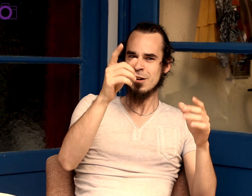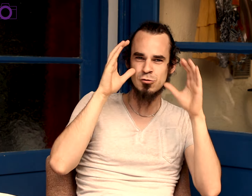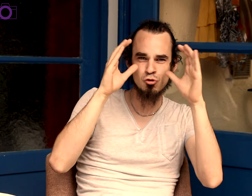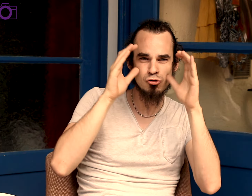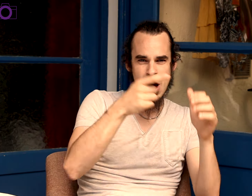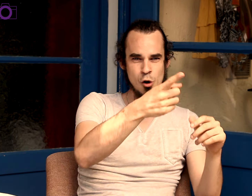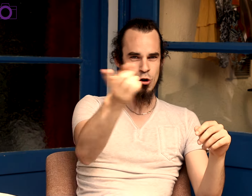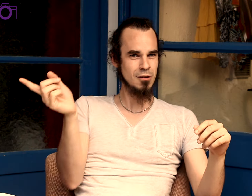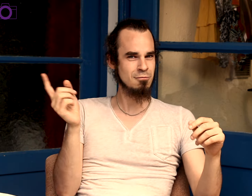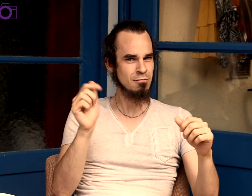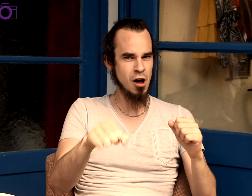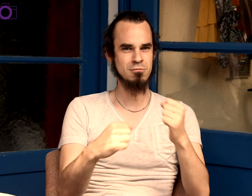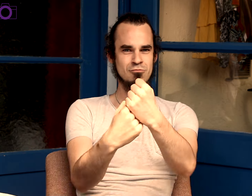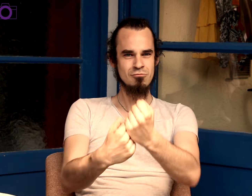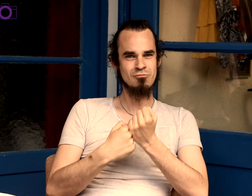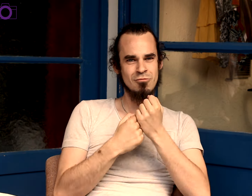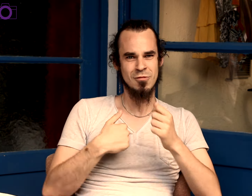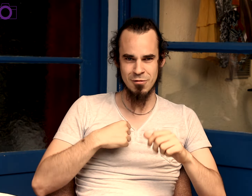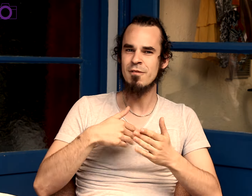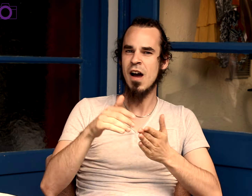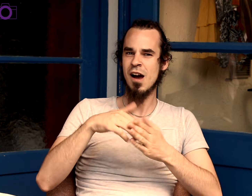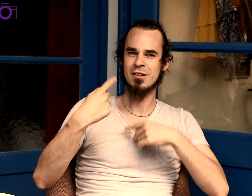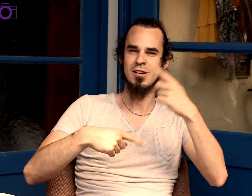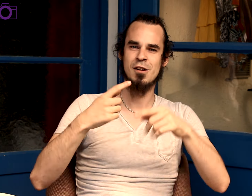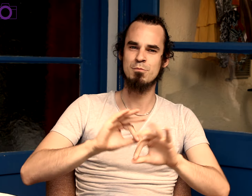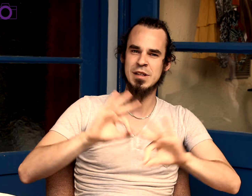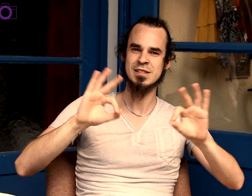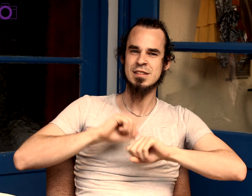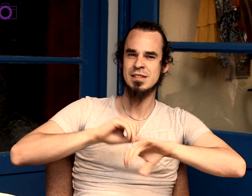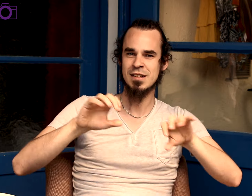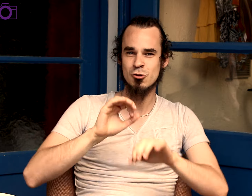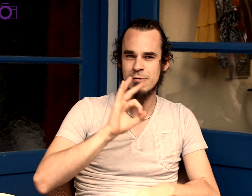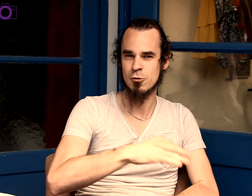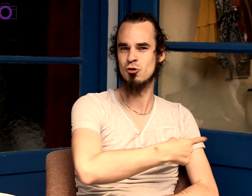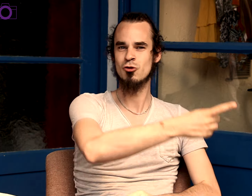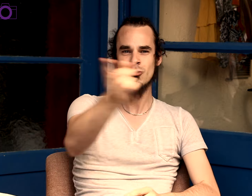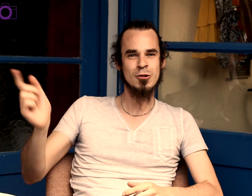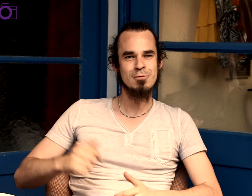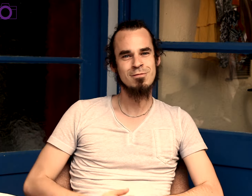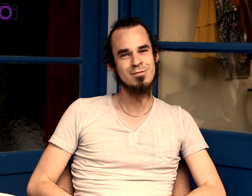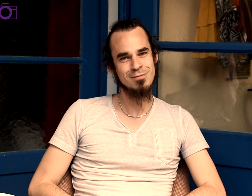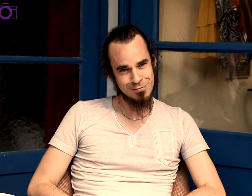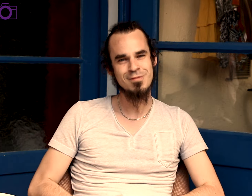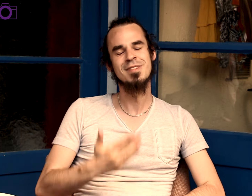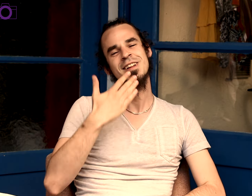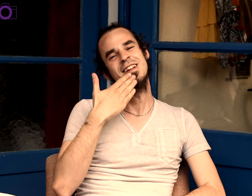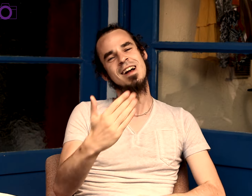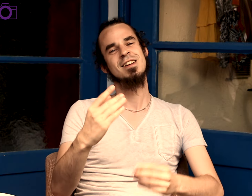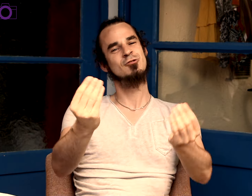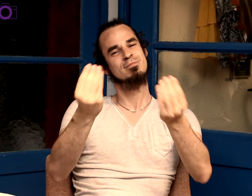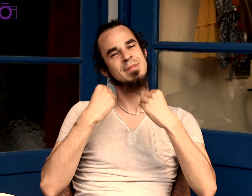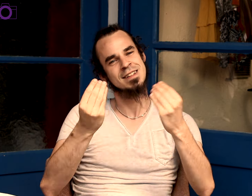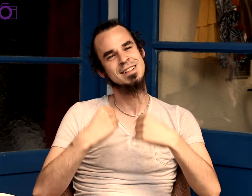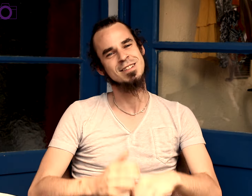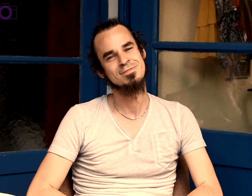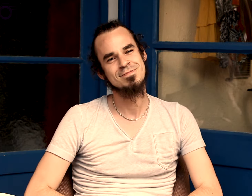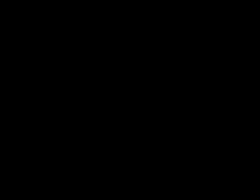Ihr Zuschauer könnt uns jetzt kräftig unterstützen, damit wir weiter noch bessere Sendungen für Euch produzieren können. Danke für Eure Spenden!